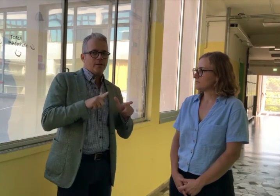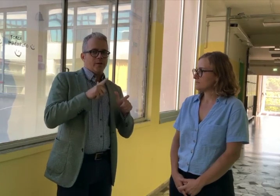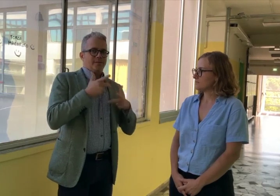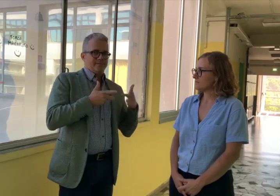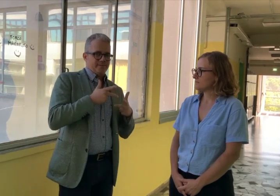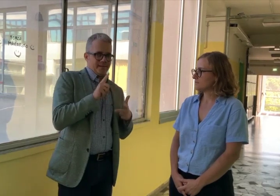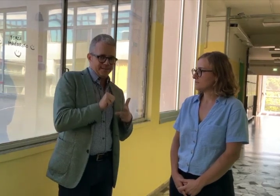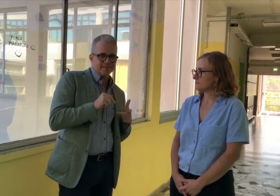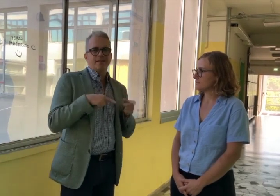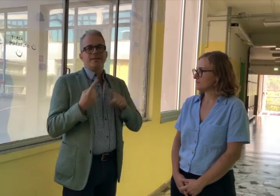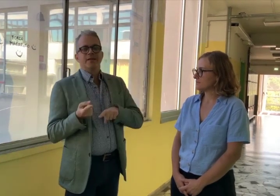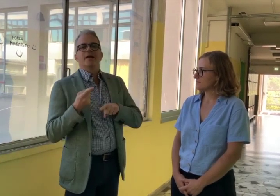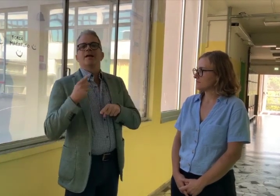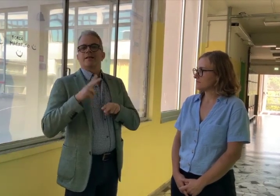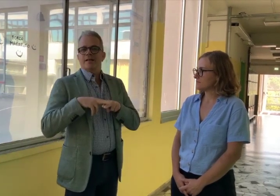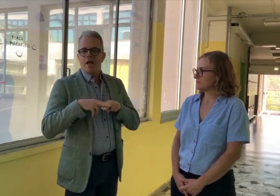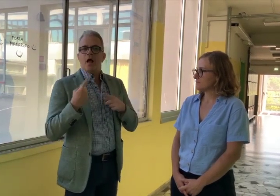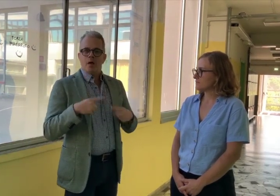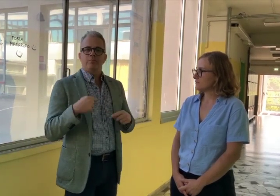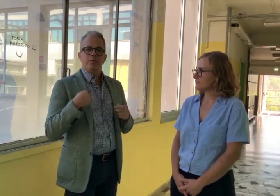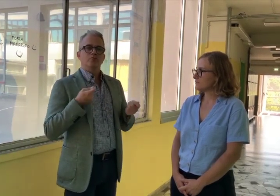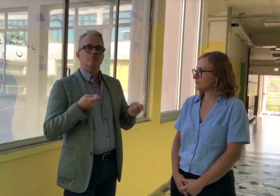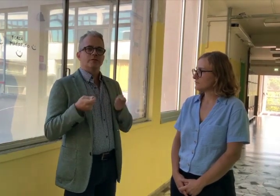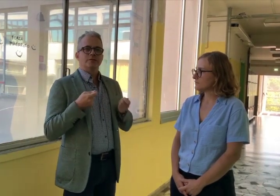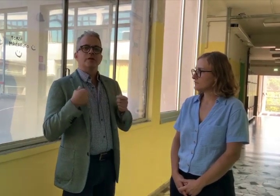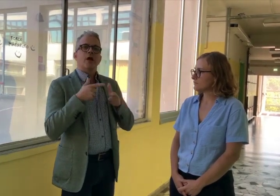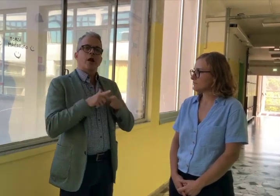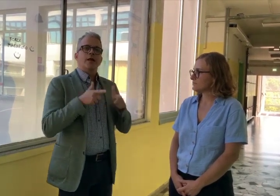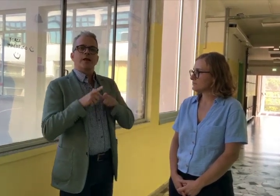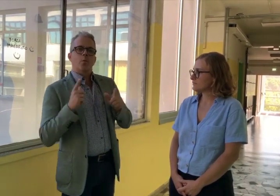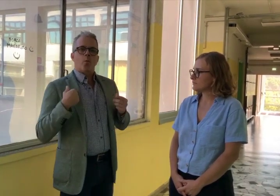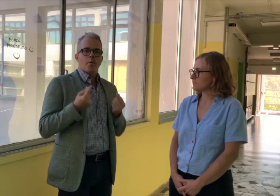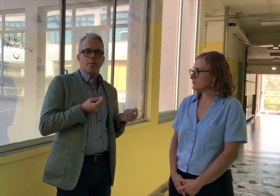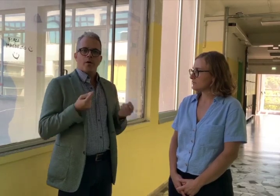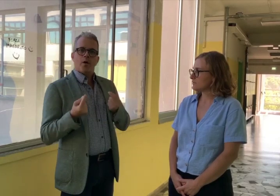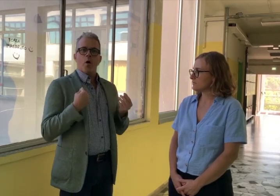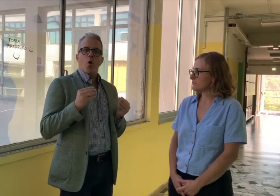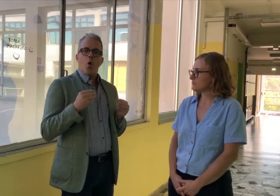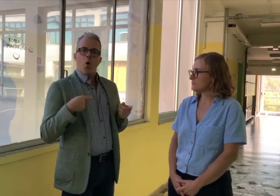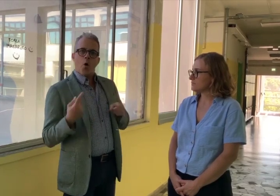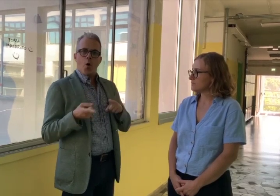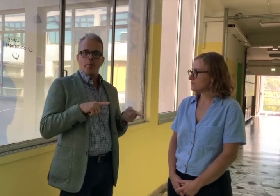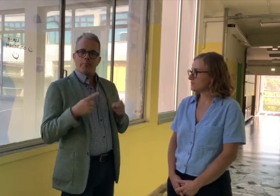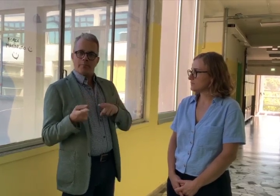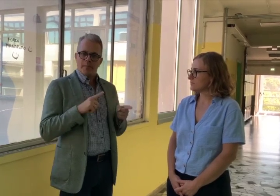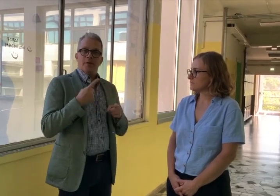la lingua dei segni (LIS) e la lingua italiana, e gestirle, passando da una all’altra.